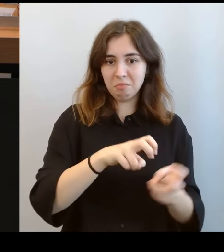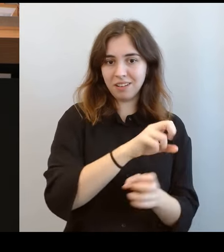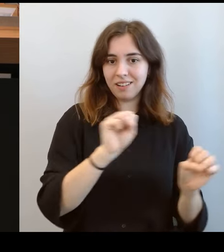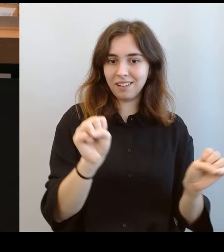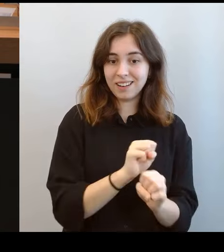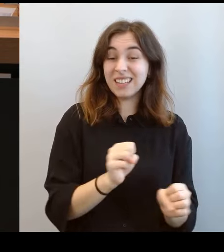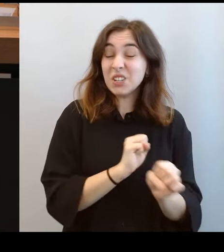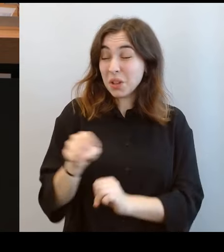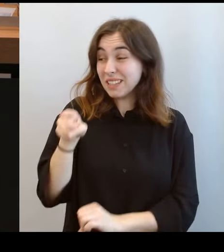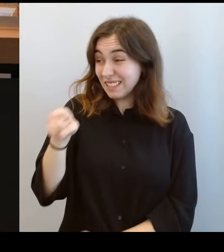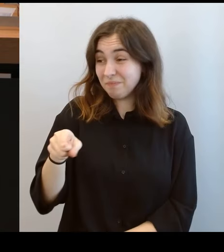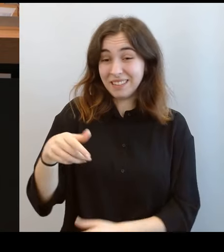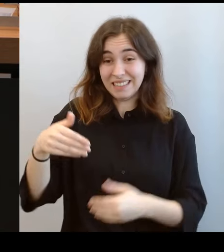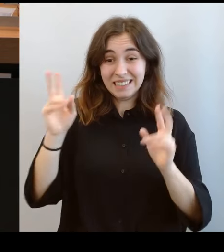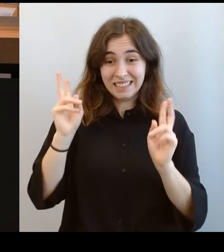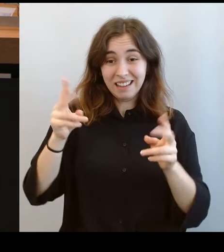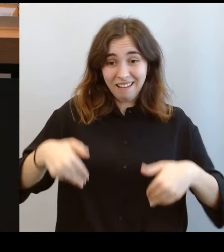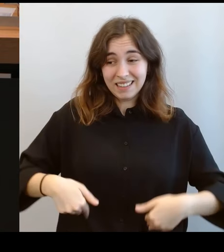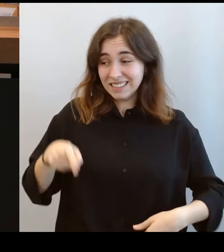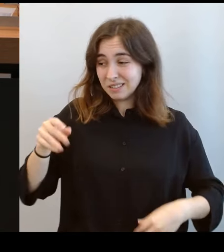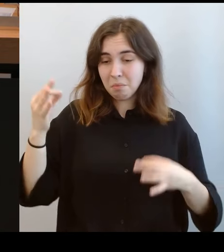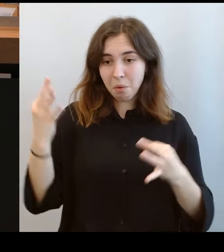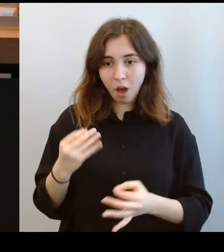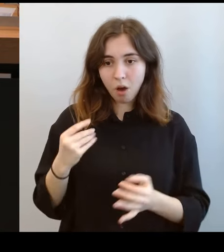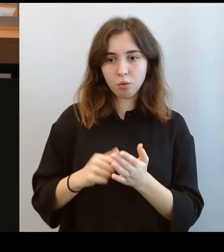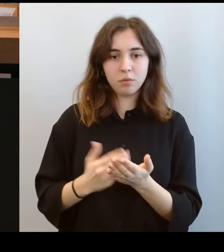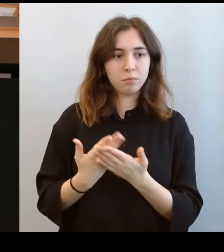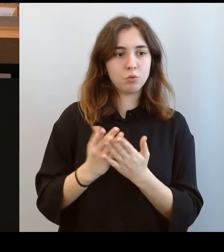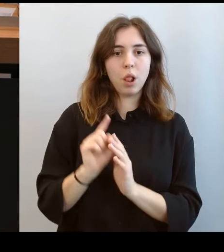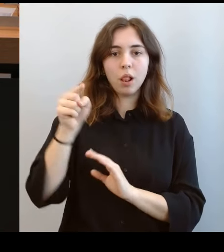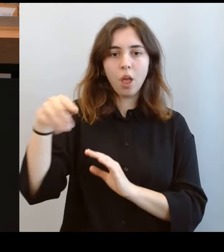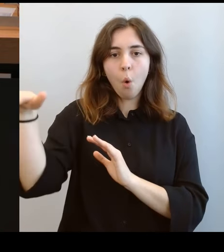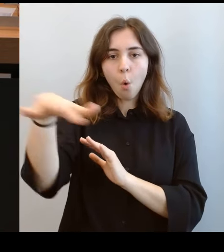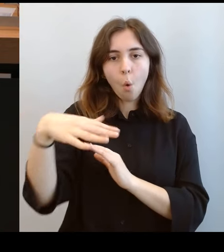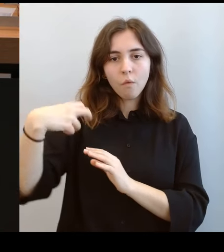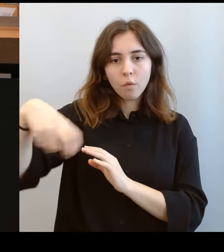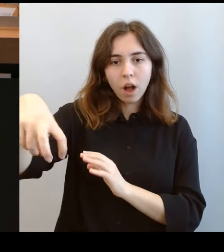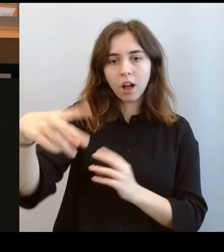etwa Hofgänge oder Spaziergänge oder ähnliche Wege mit den Patientinnen und Patienten unternehmen.